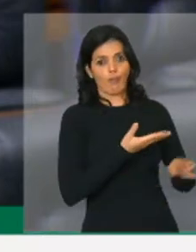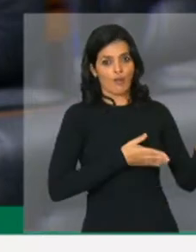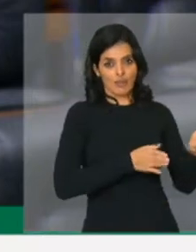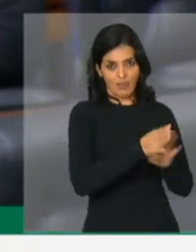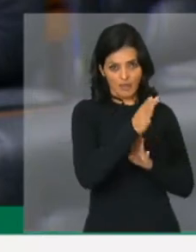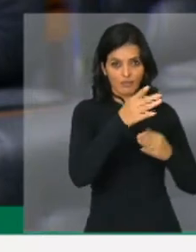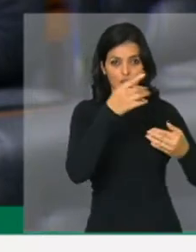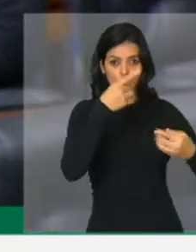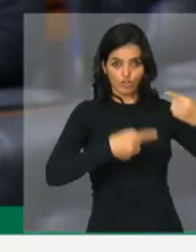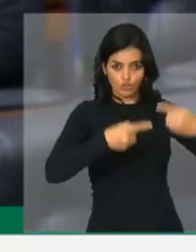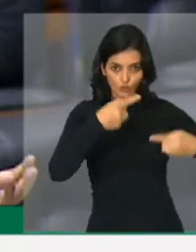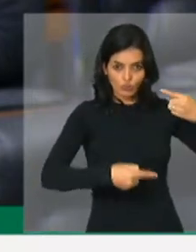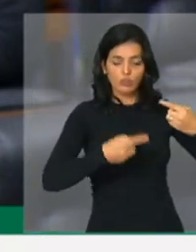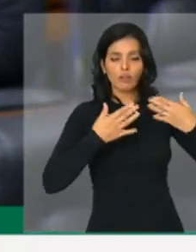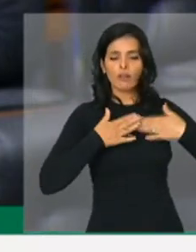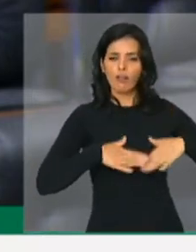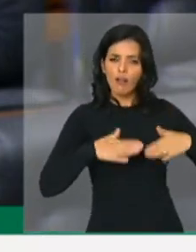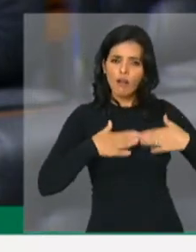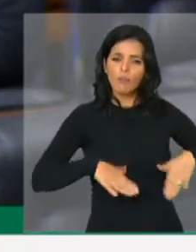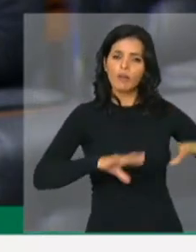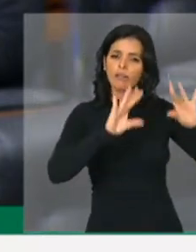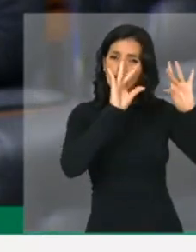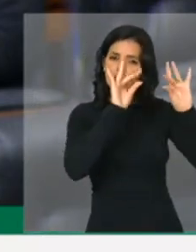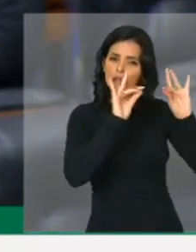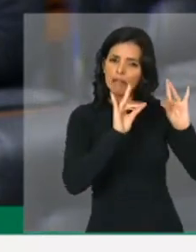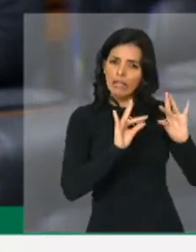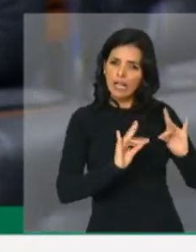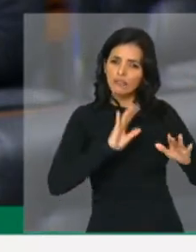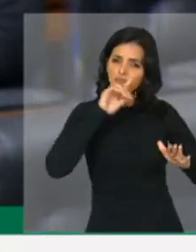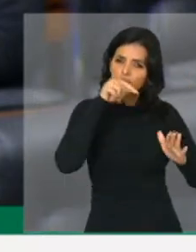EXTINGO AMOS ESSES FUNDOS. -- [PRESIDENTE]: PL. DEPUTADO SÉRGIO. -- [DEPUTADO]: PL VOTA